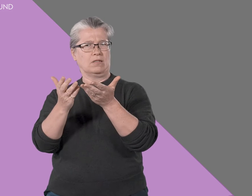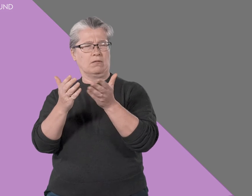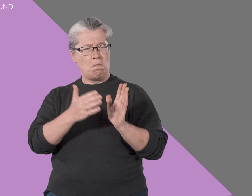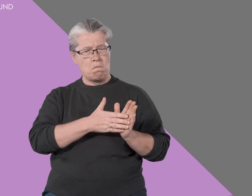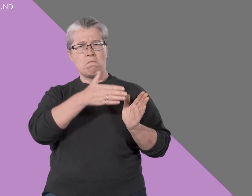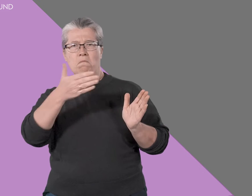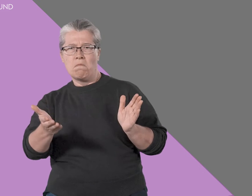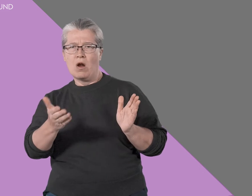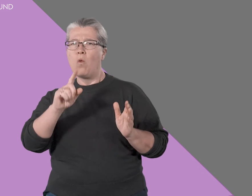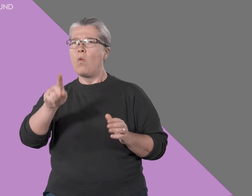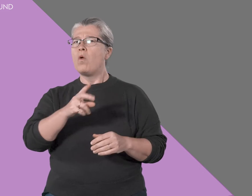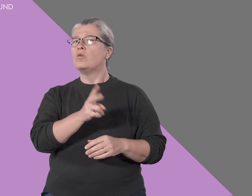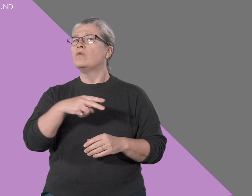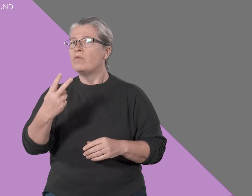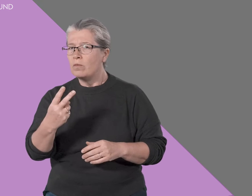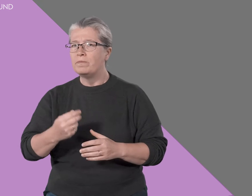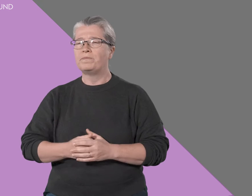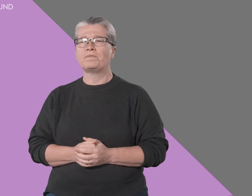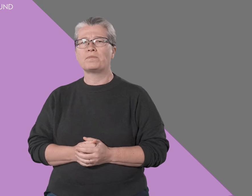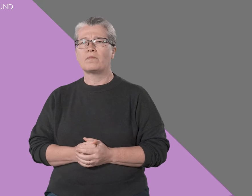i Finland under det gångna året.